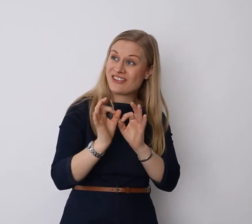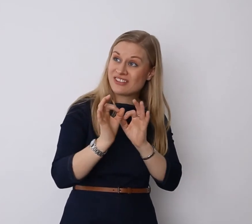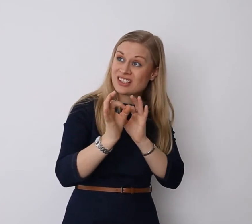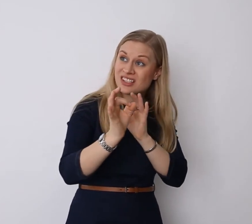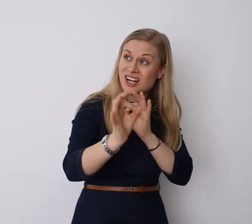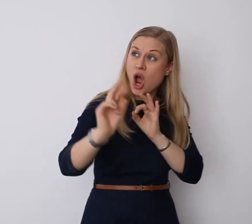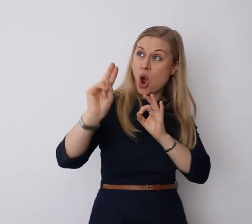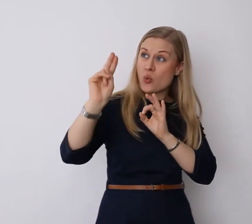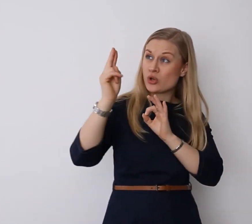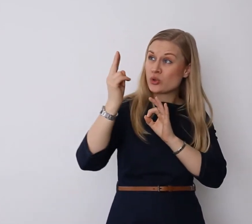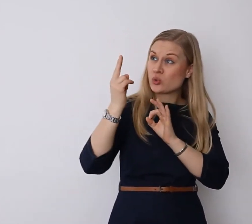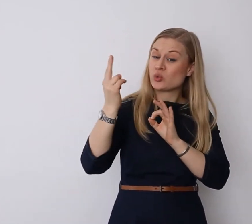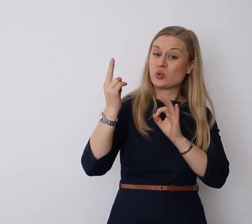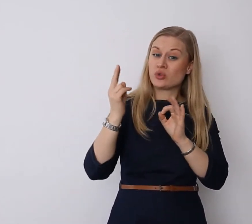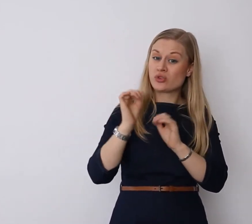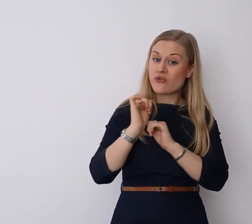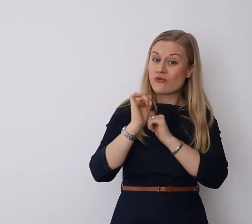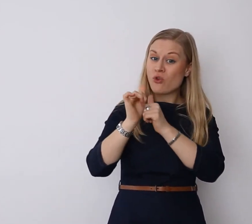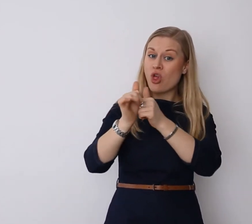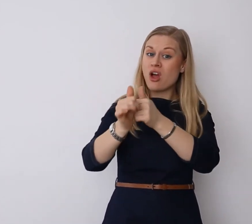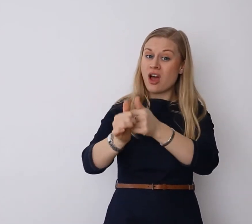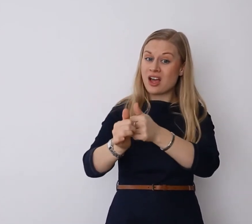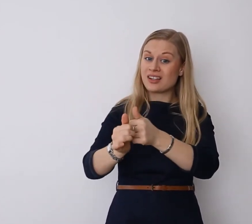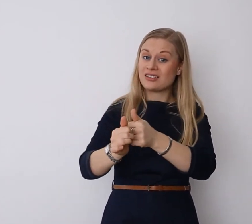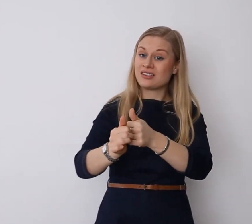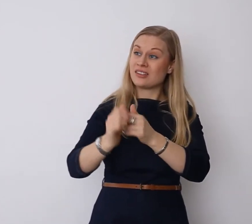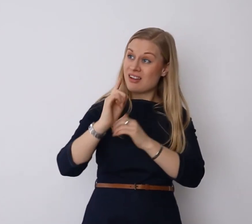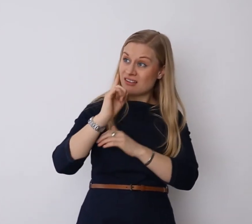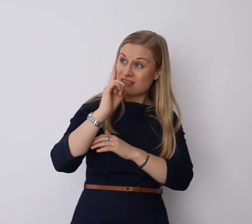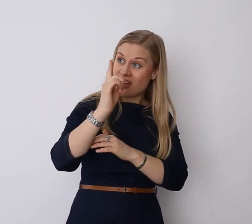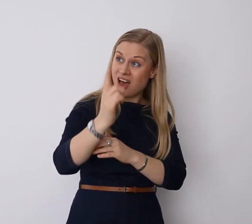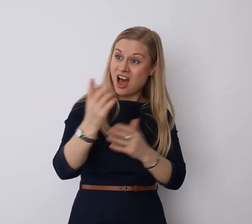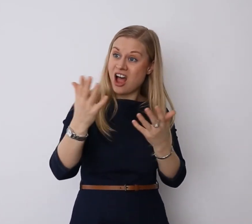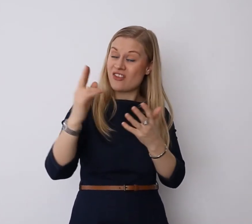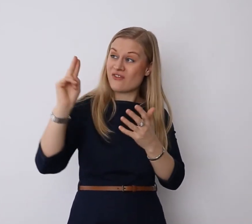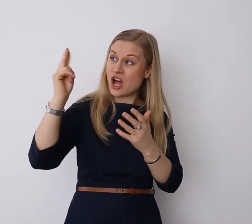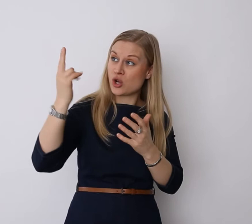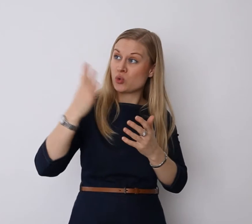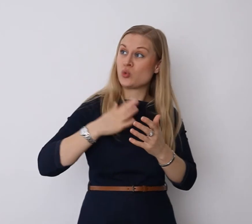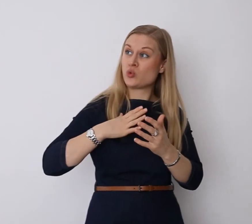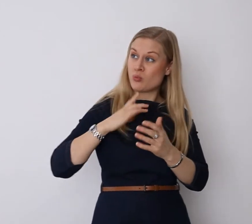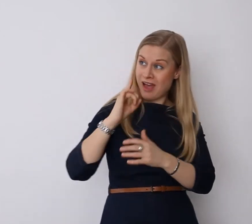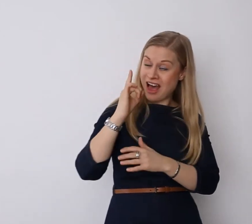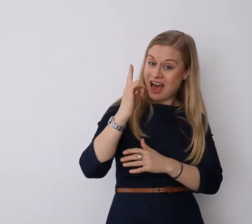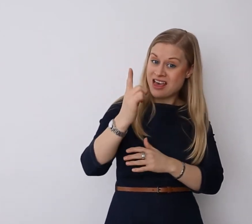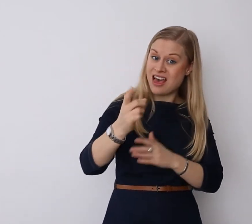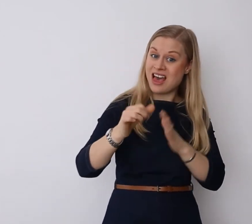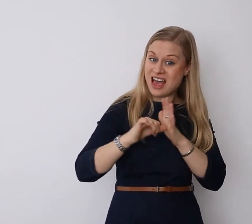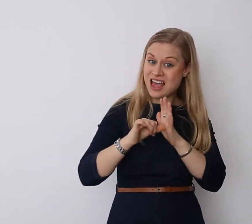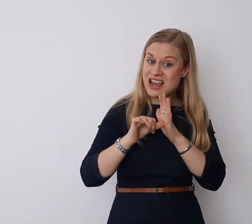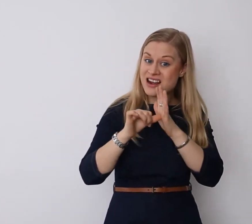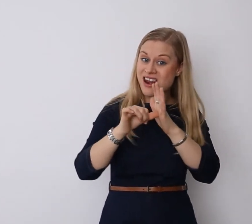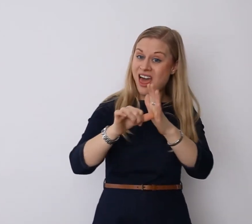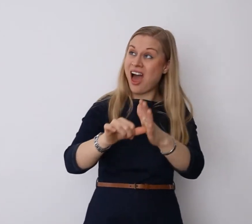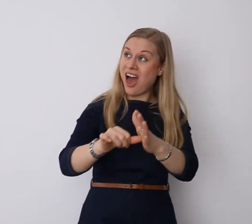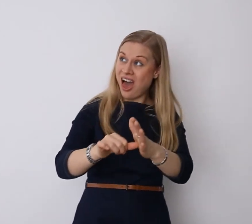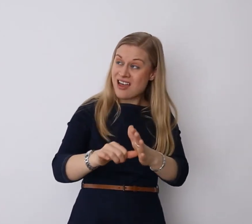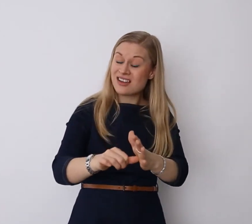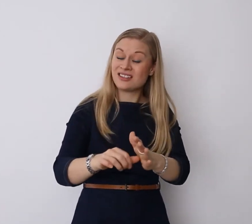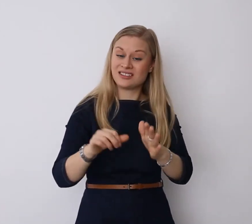in vertrouwen U te volgen, te gaan waar U mij heen leidt.